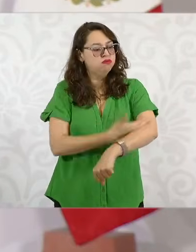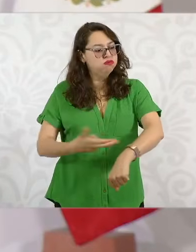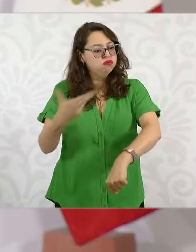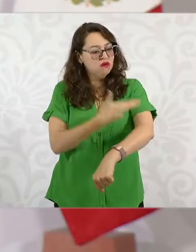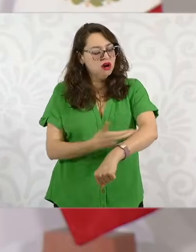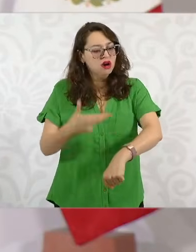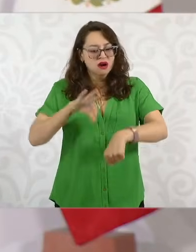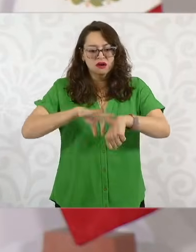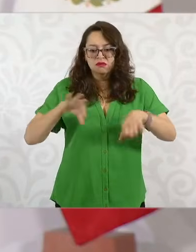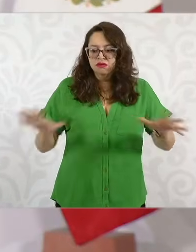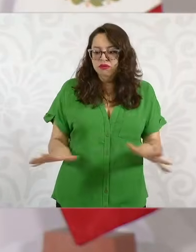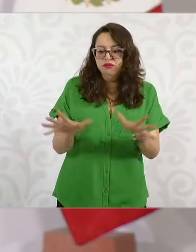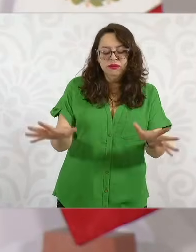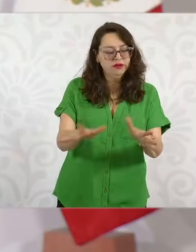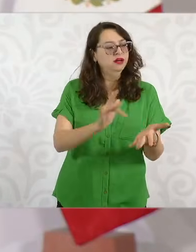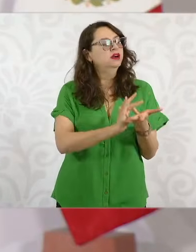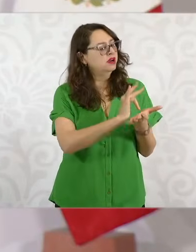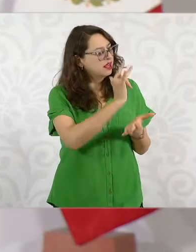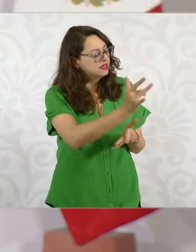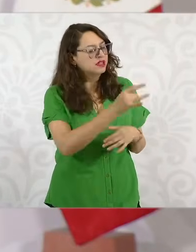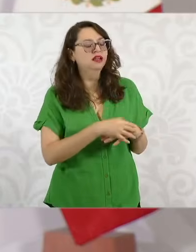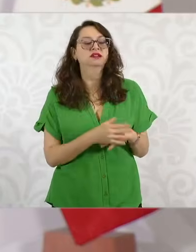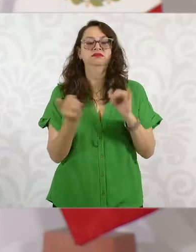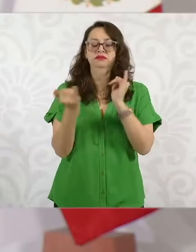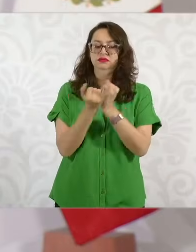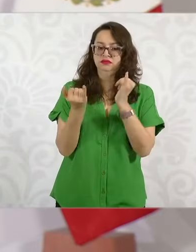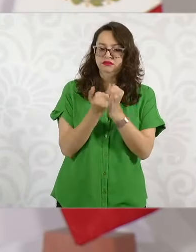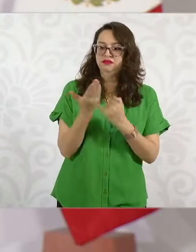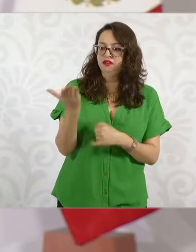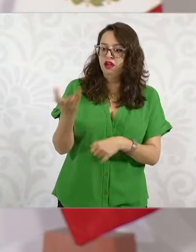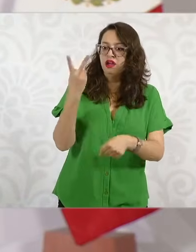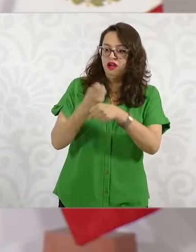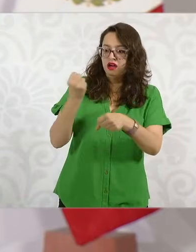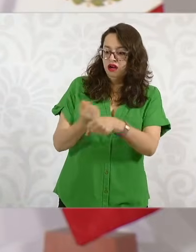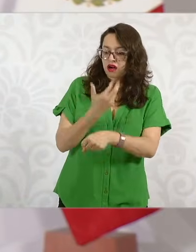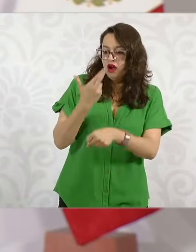farmacéutica en México. También aquí presente el subsecretario Eduardo Clark,